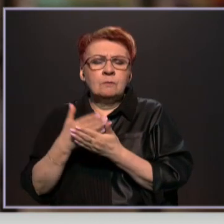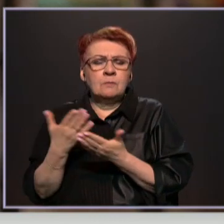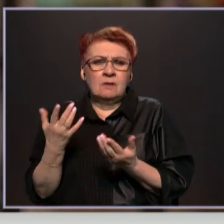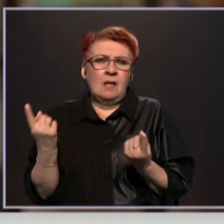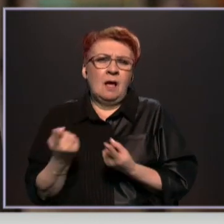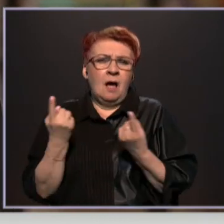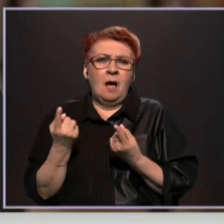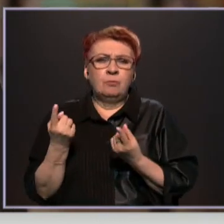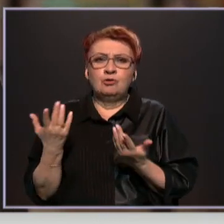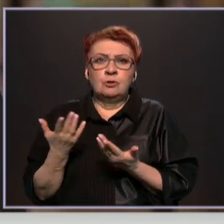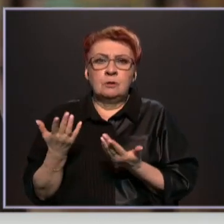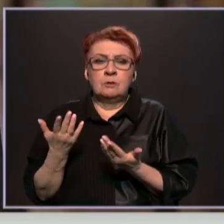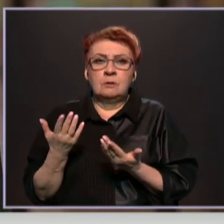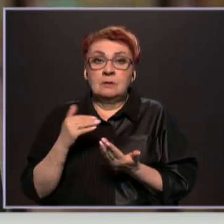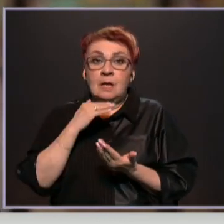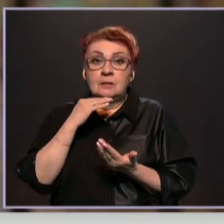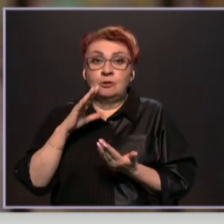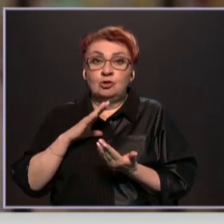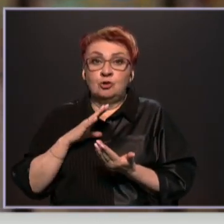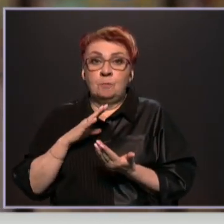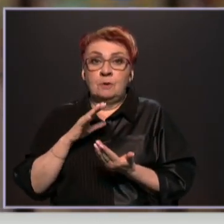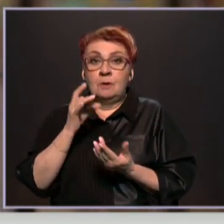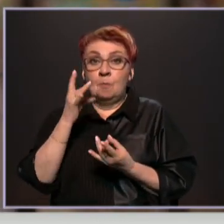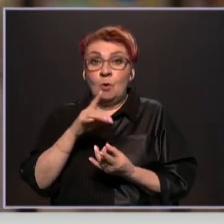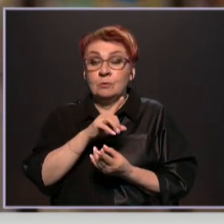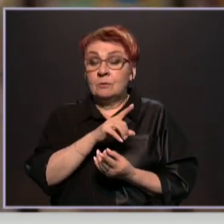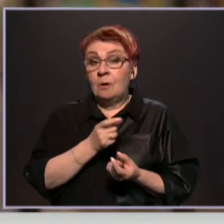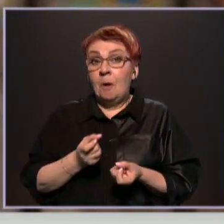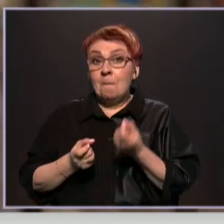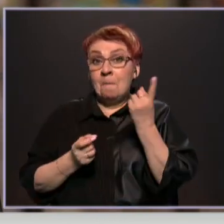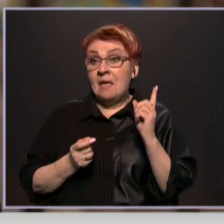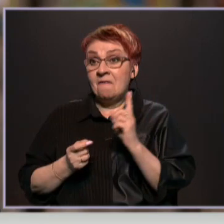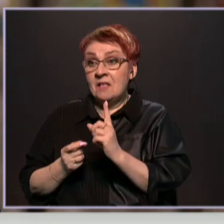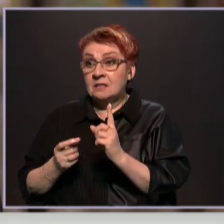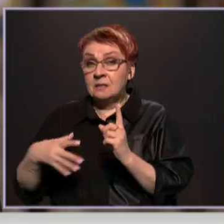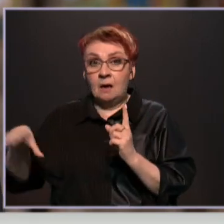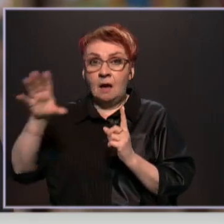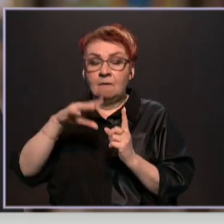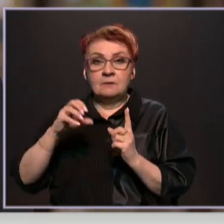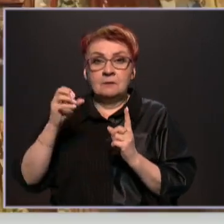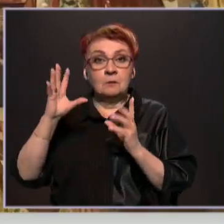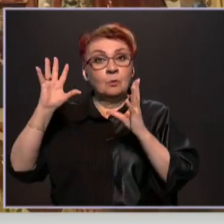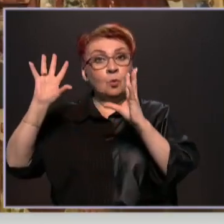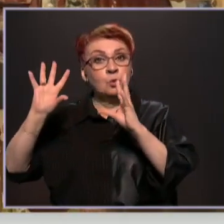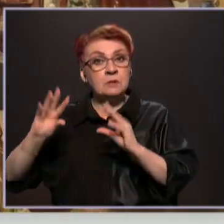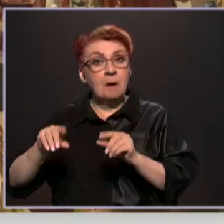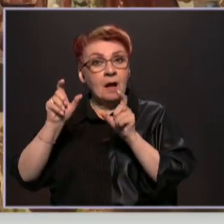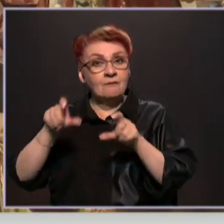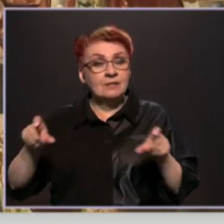конфликты достаточно было ему просто появиться чтобы все отрезвели и успокоились Однажды он